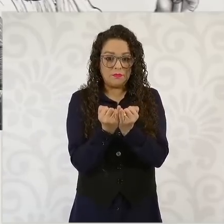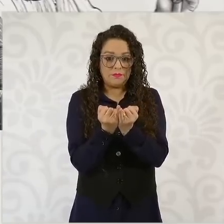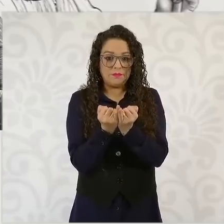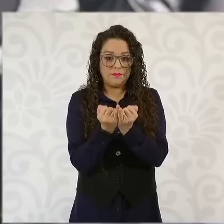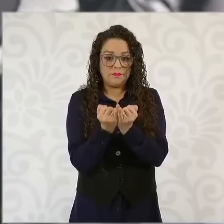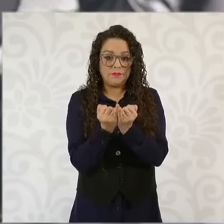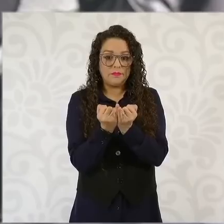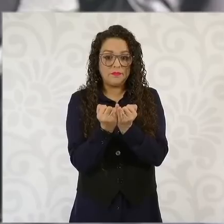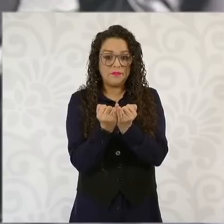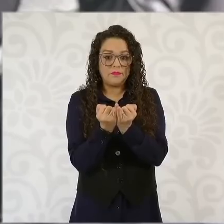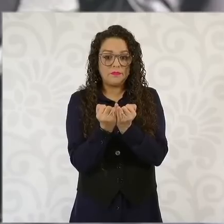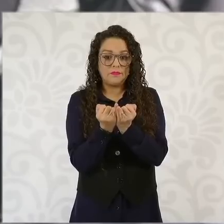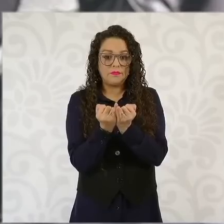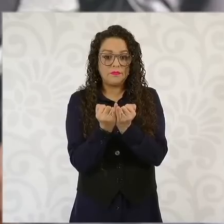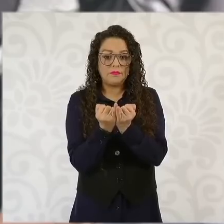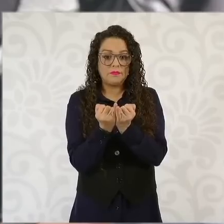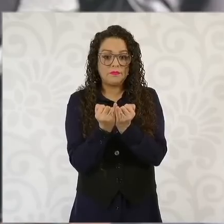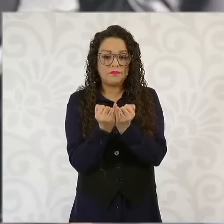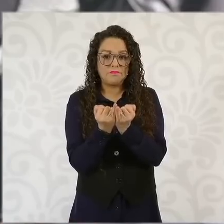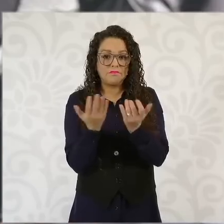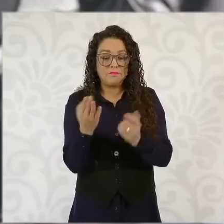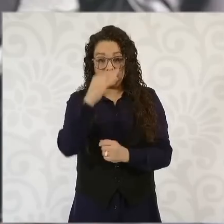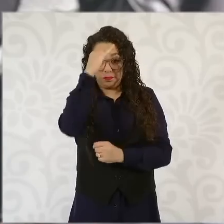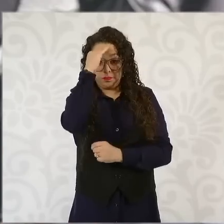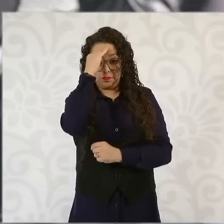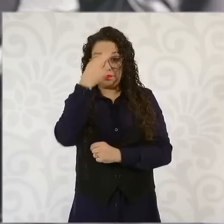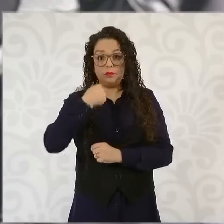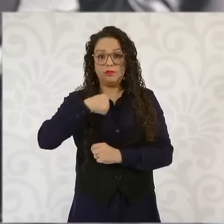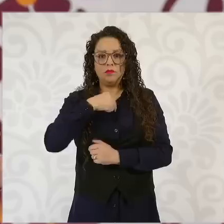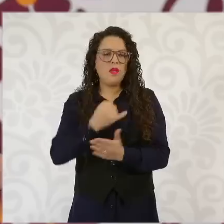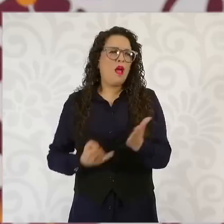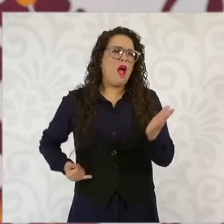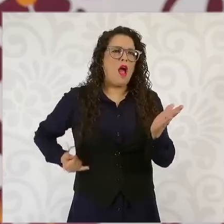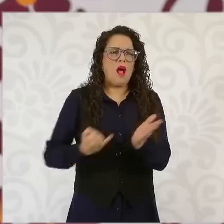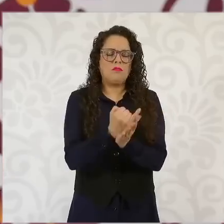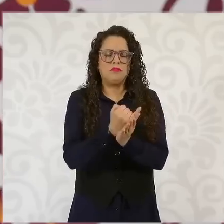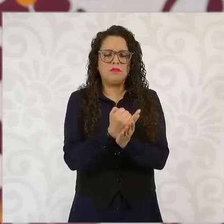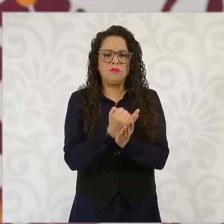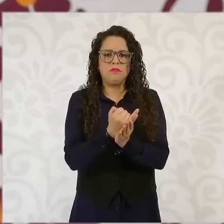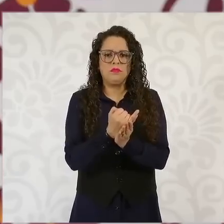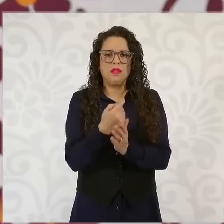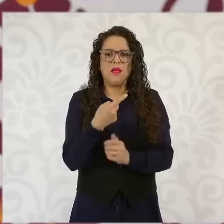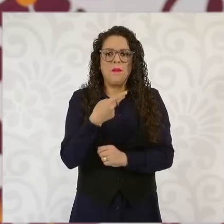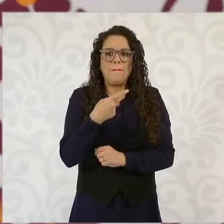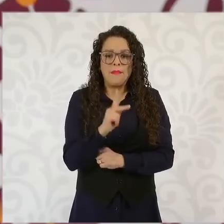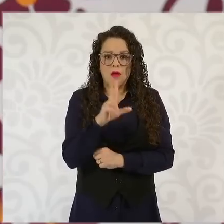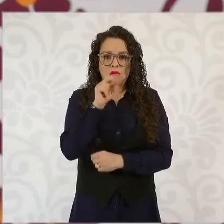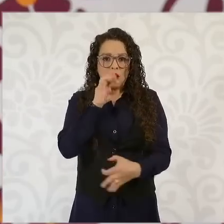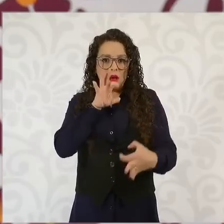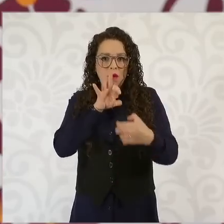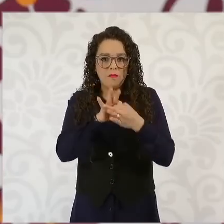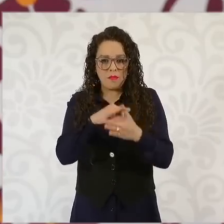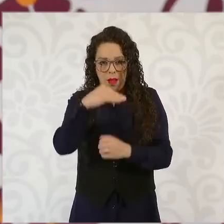en cuenta el panorama de En dónde vamos a llegar el día 2 de abril vamos a tener pláticas s estas